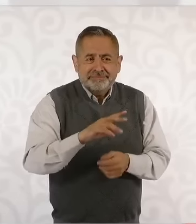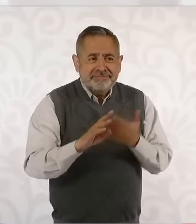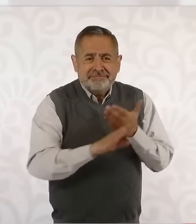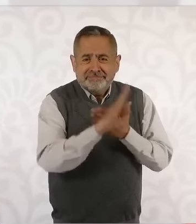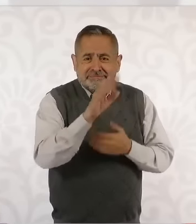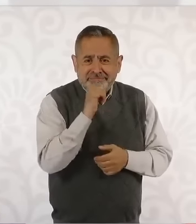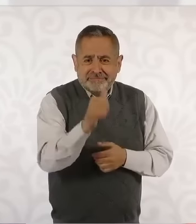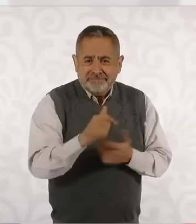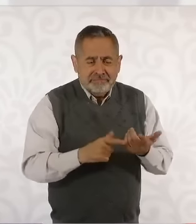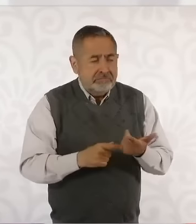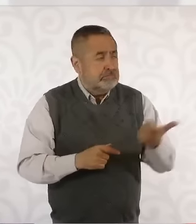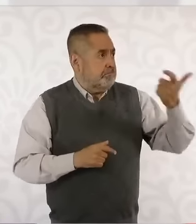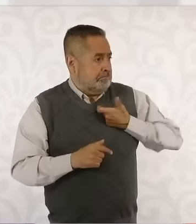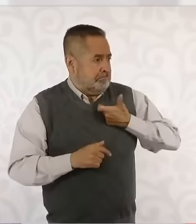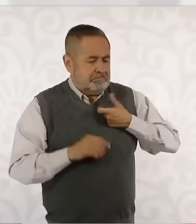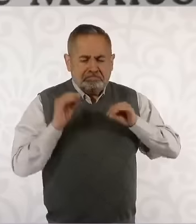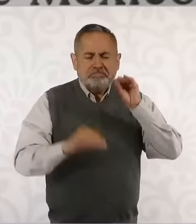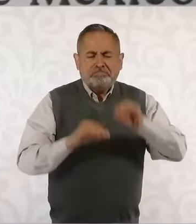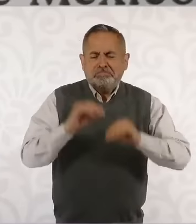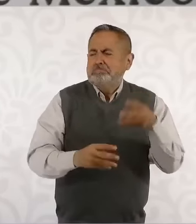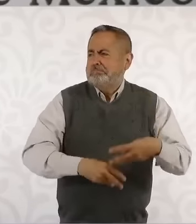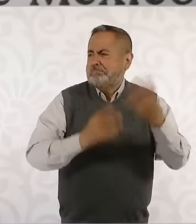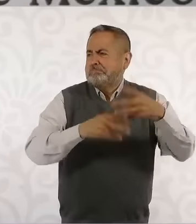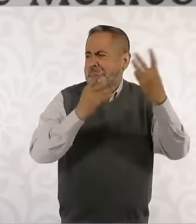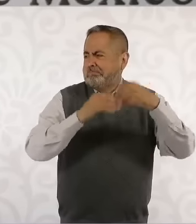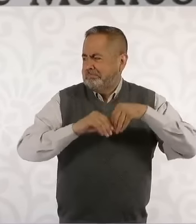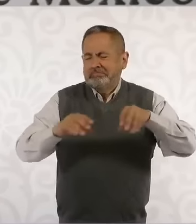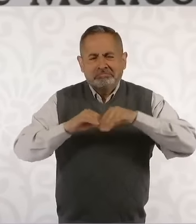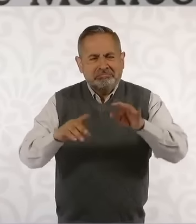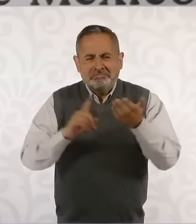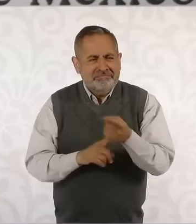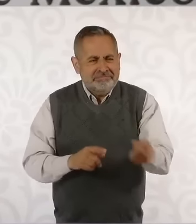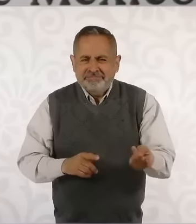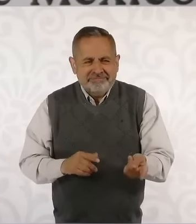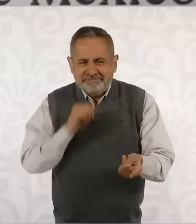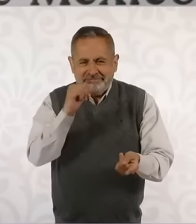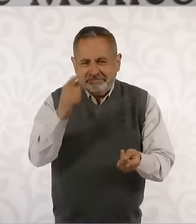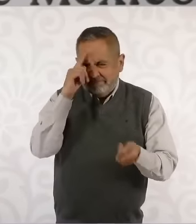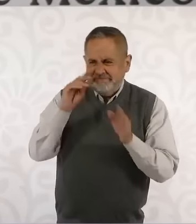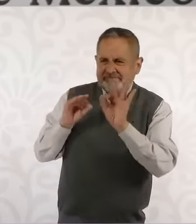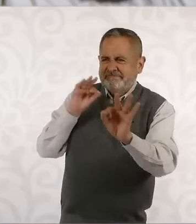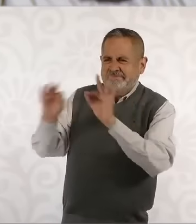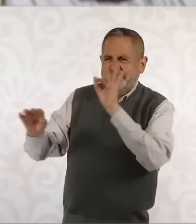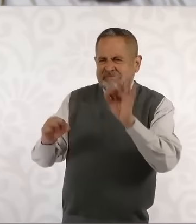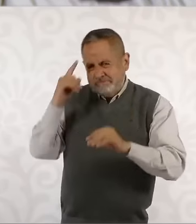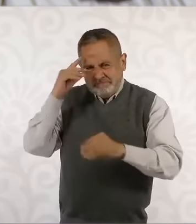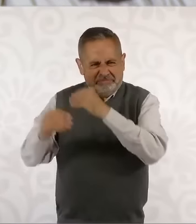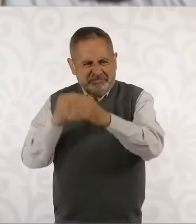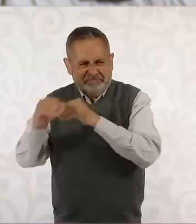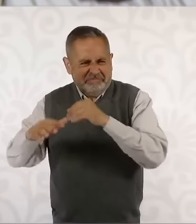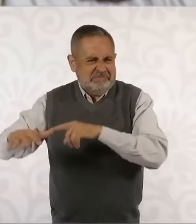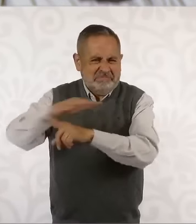por dinero están publicando lo que se ponen de acuerdo para poder levantar tendencias y que sea